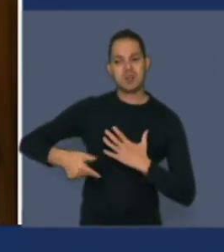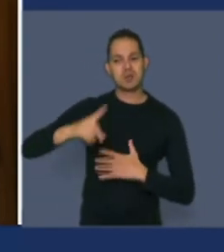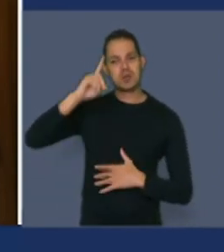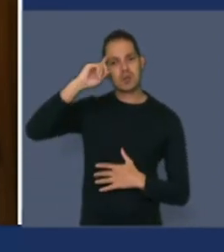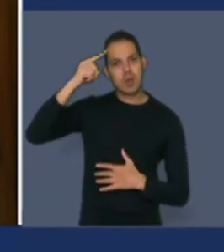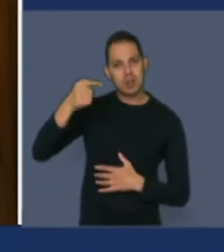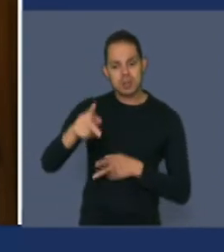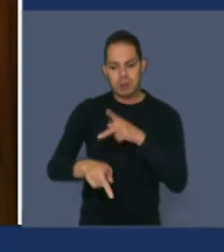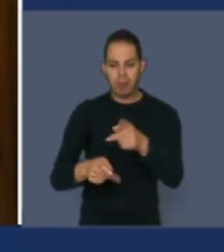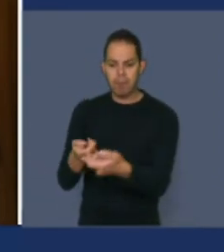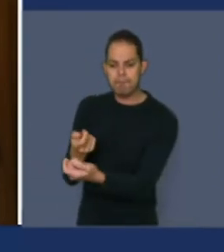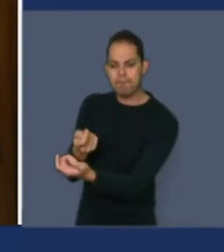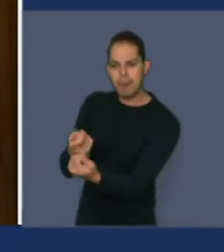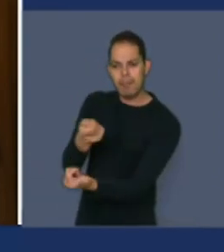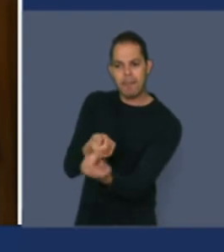ENGANAM A POPULAÇÃO! E ENQUANTO ISSO A BOIADA VAI